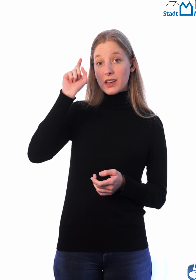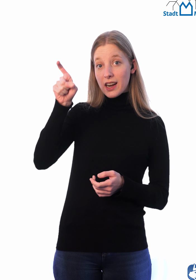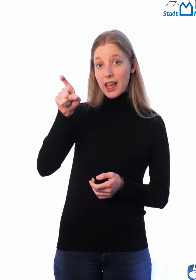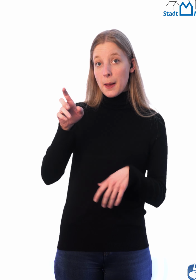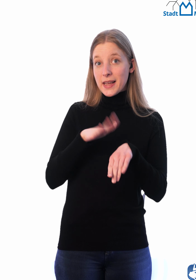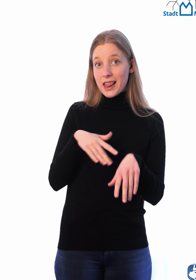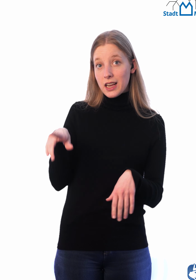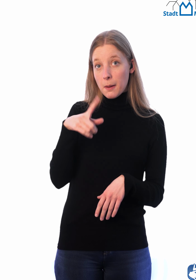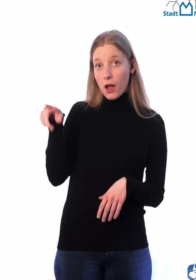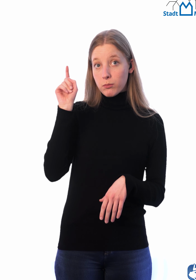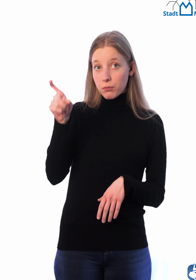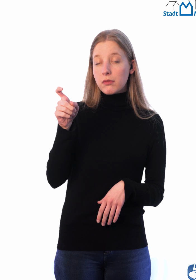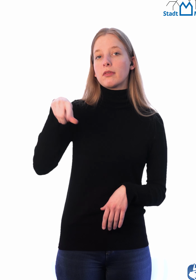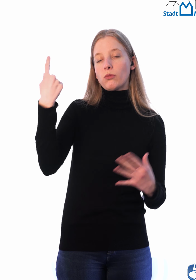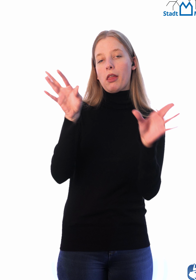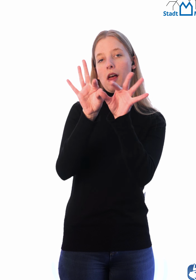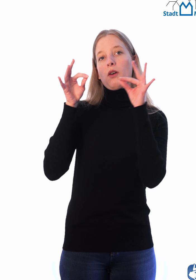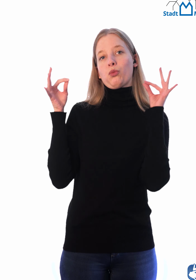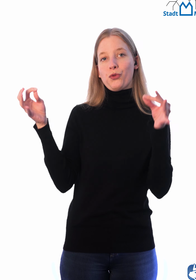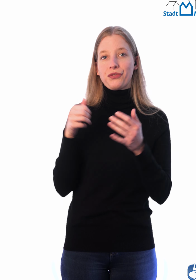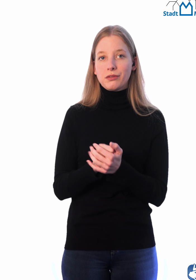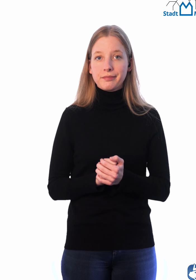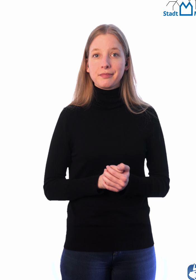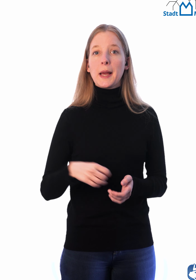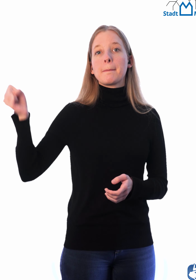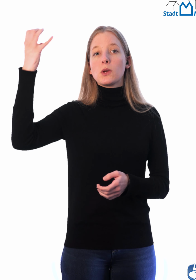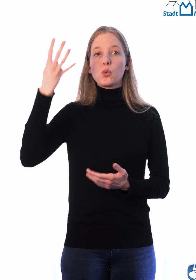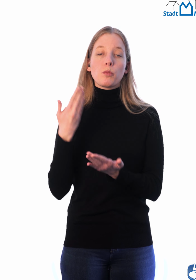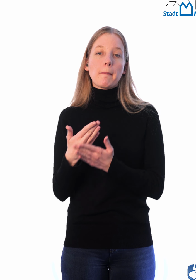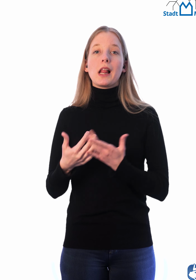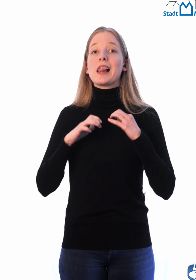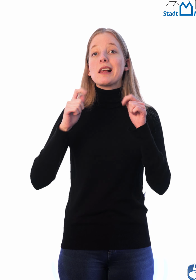Über einen Klick mit der linken Maustaste öffnet sich das Menü. Klicken Sie auf einen Menüpunkt,